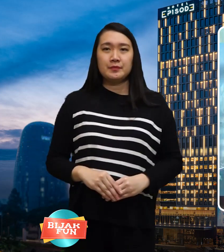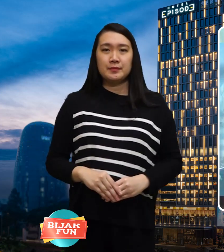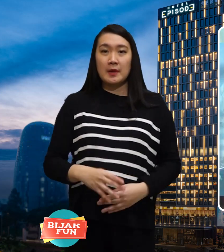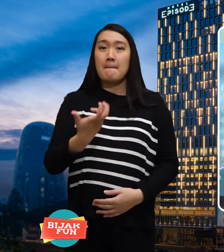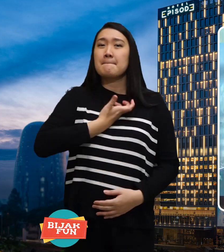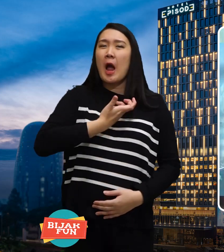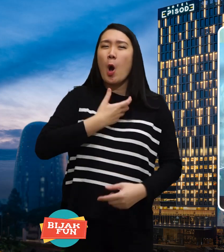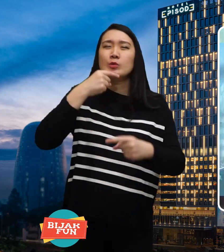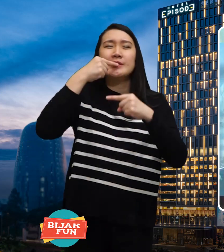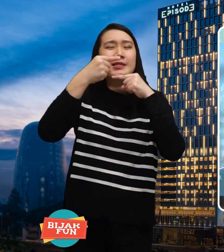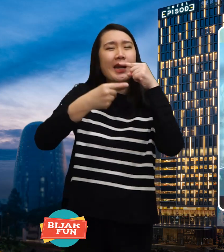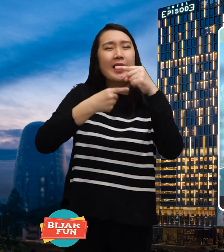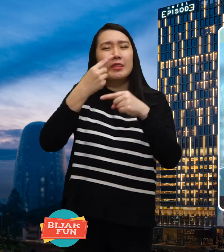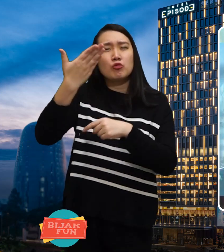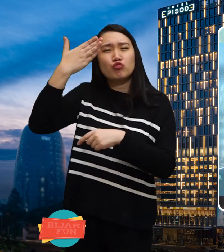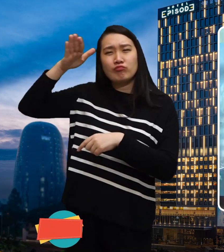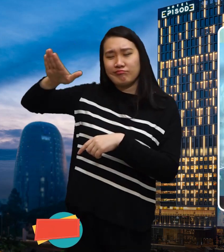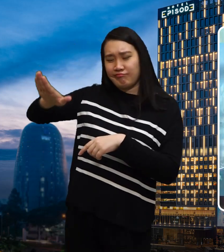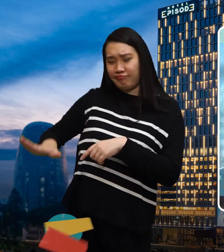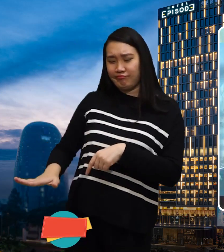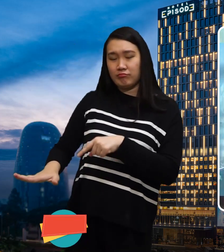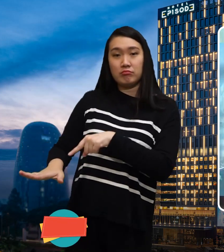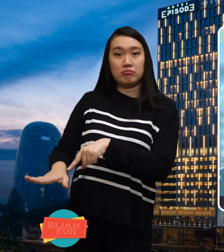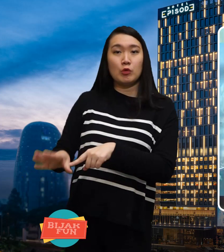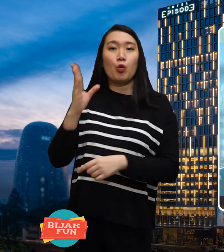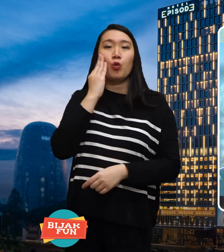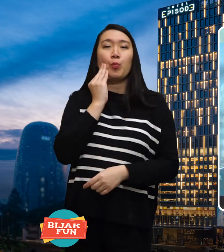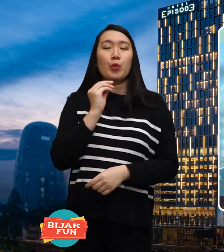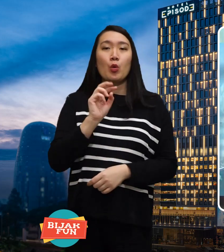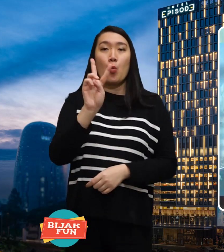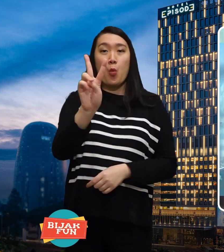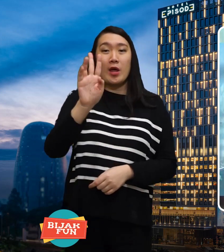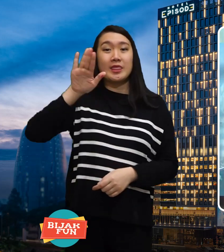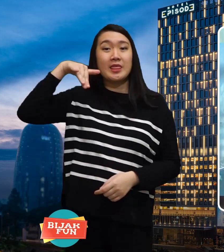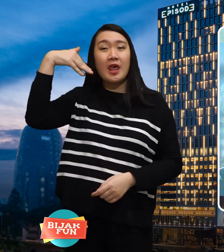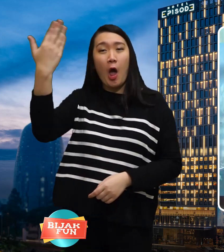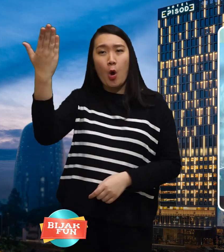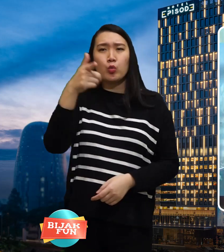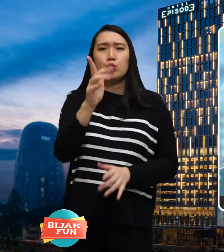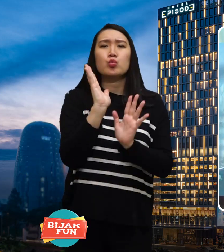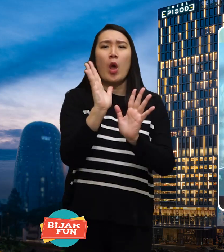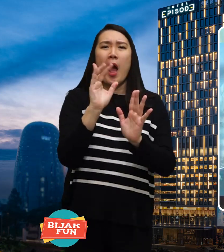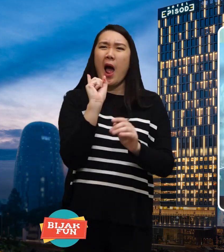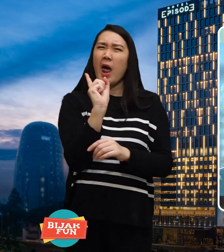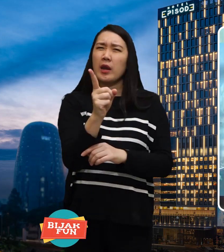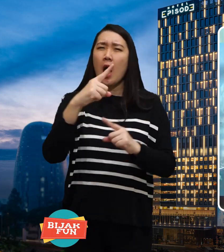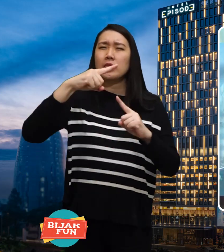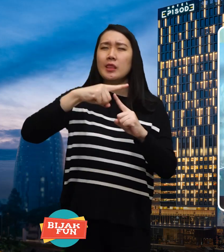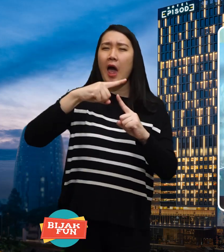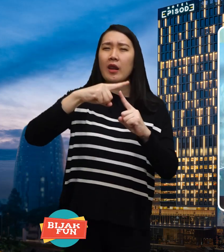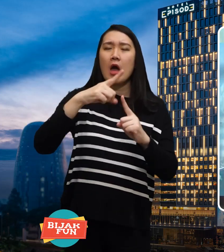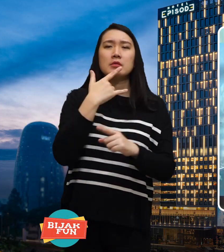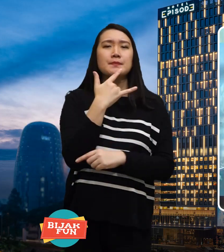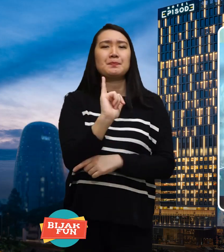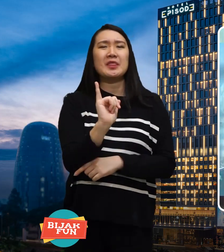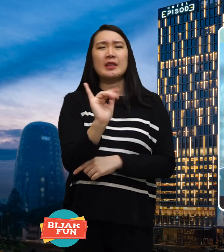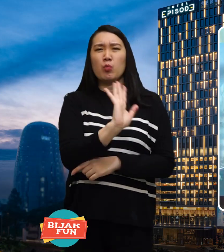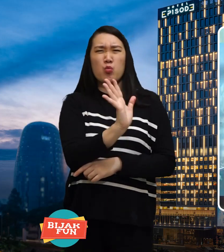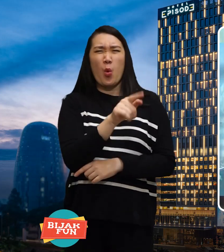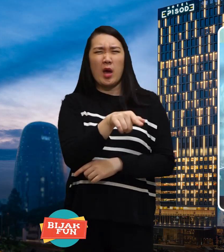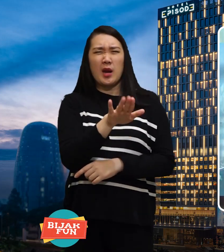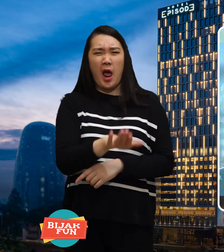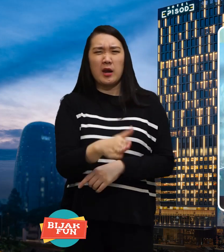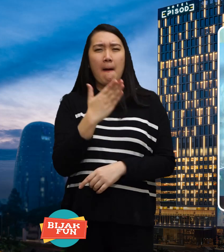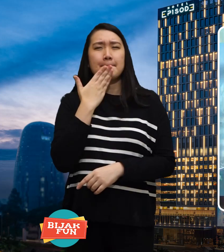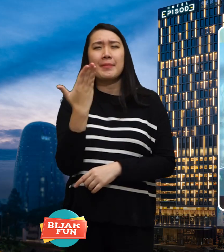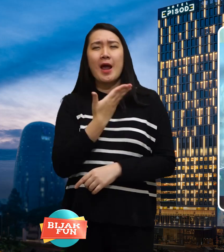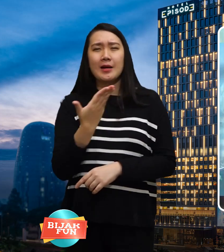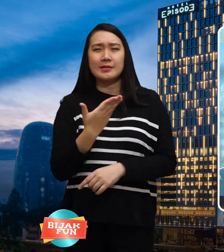Sejak kecil umur 2 tahun dia sudah ada tanda-tanda seperti bukan anak biasa